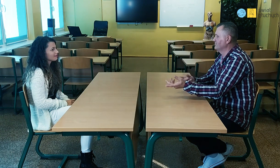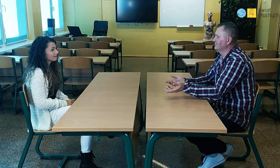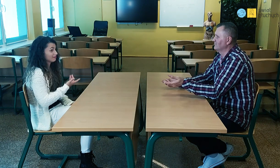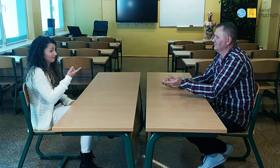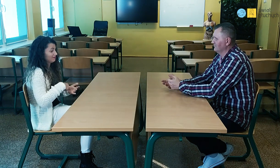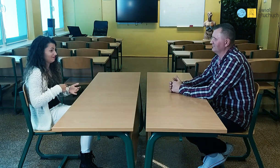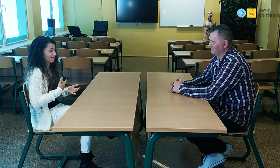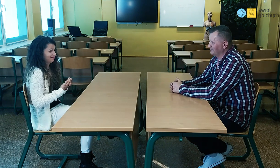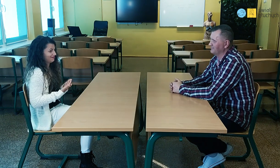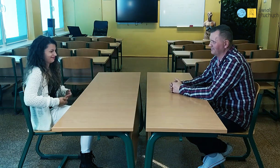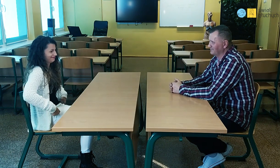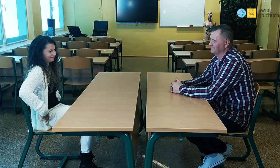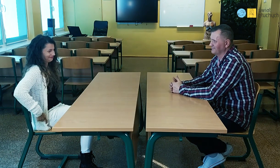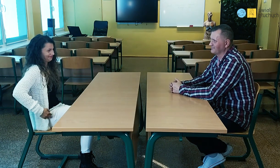Asia: No właśnie.